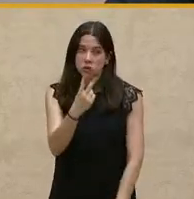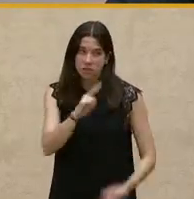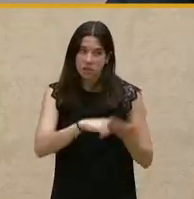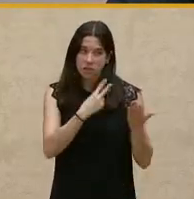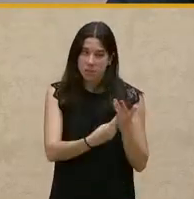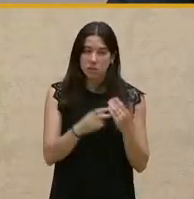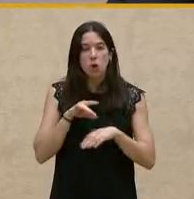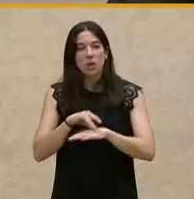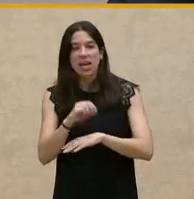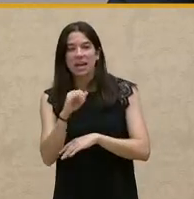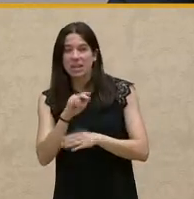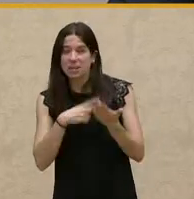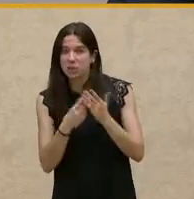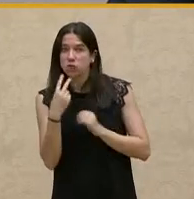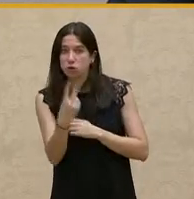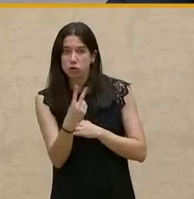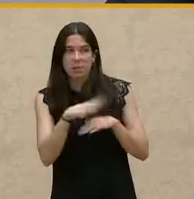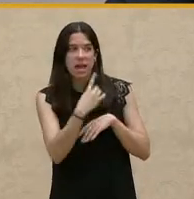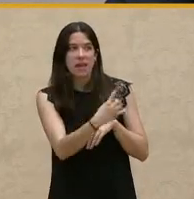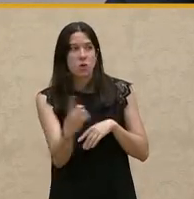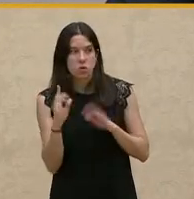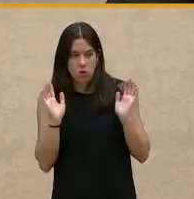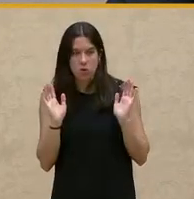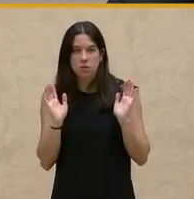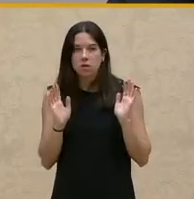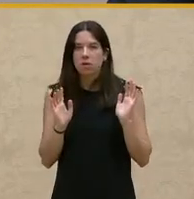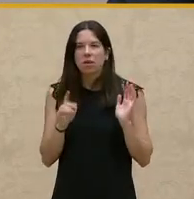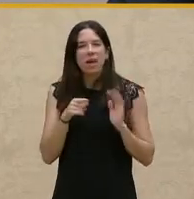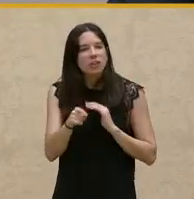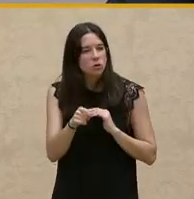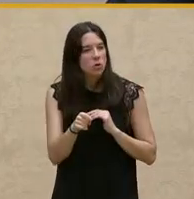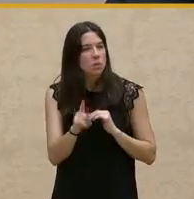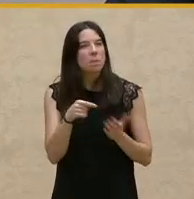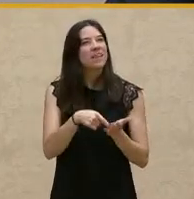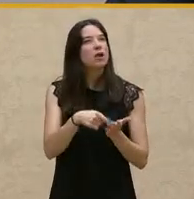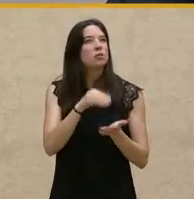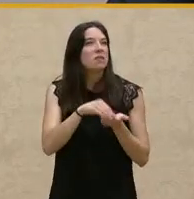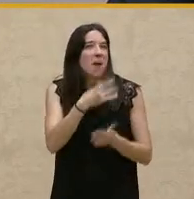Y digo privilegio porque parece mentira, y es una vergüenza, cuando es un derecho. Y debe ser